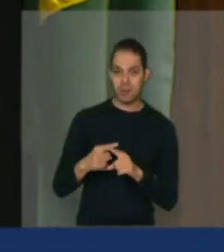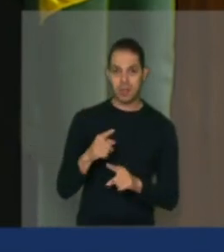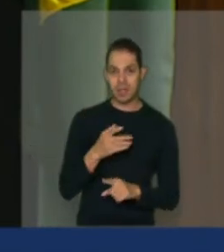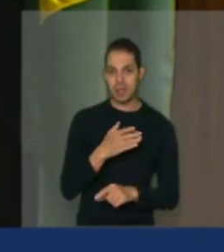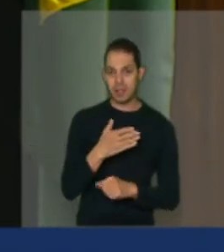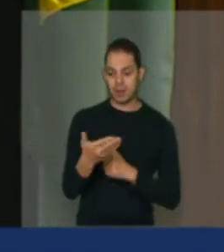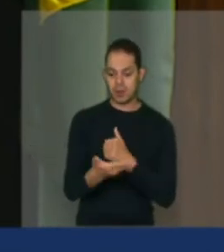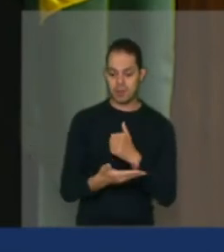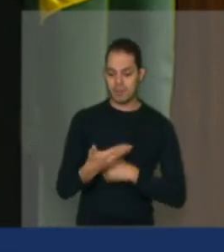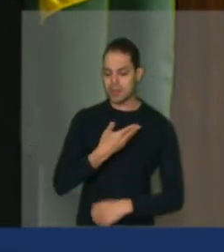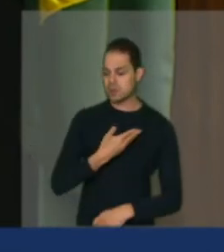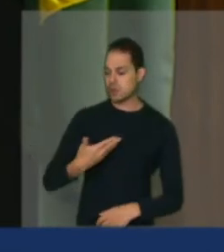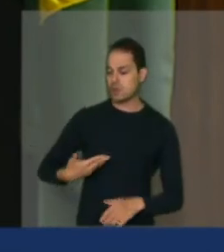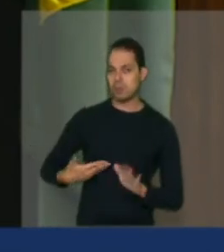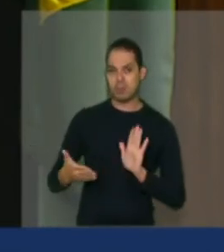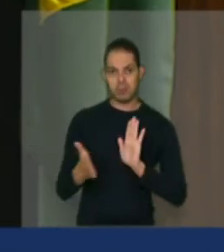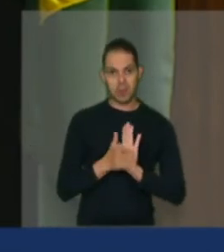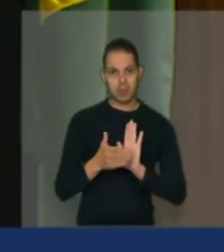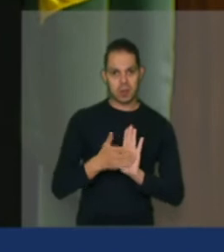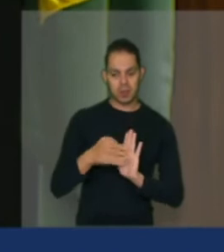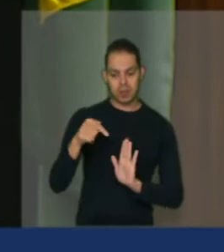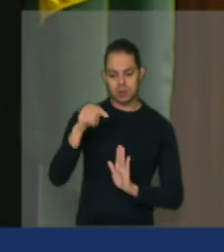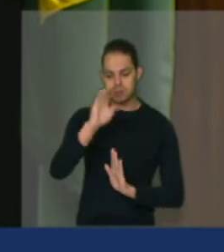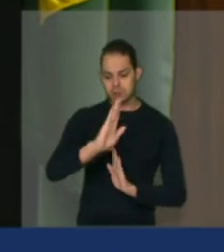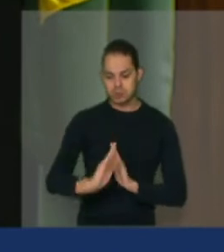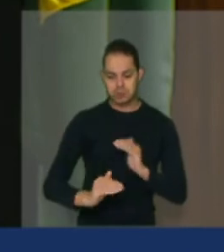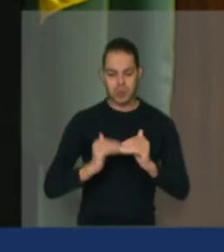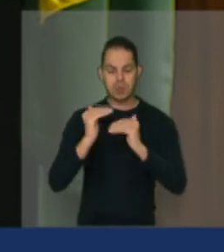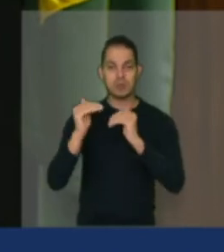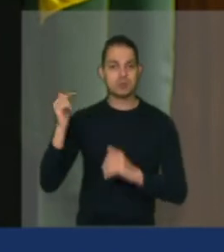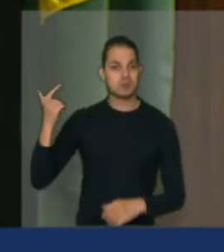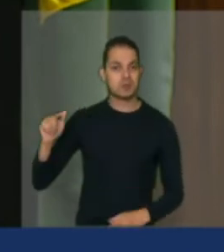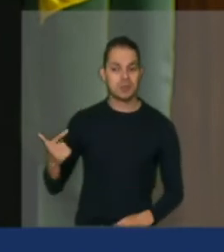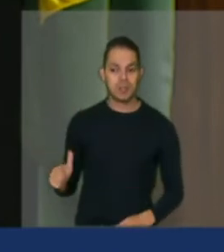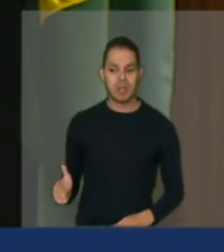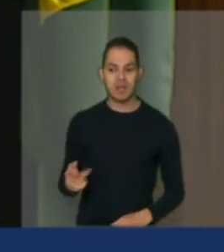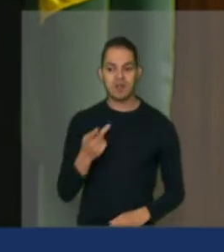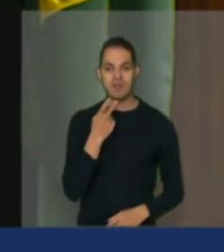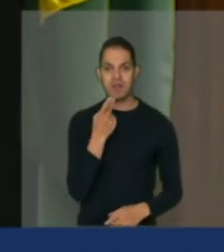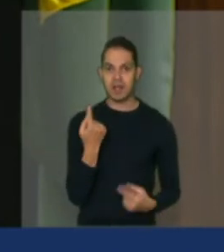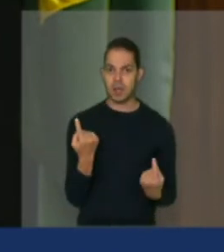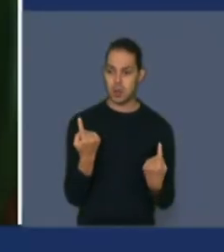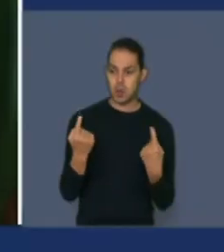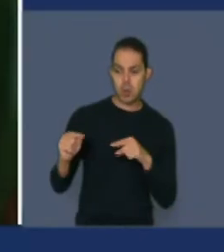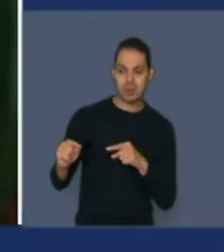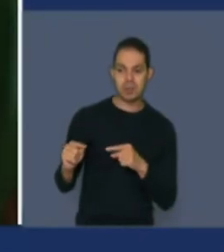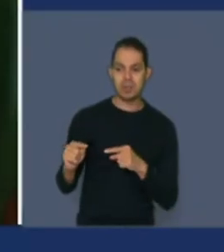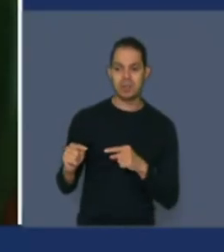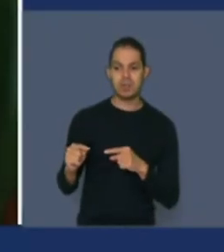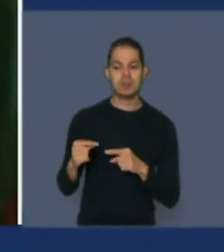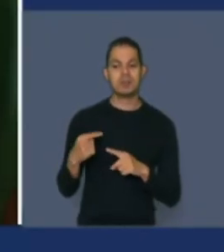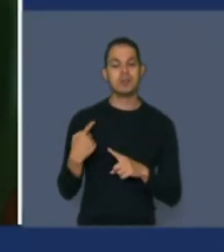NAÇÃO, NÃO TEM PROJETO PARA O BRASIL. E FALAR QUE QUEM É CONTRA PORQUE É CONTRA A DEMOCRACIA. QUEM É QUE QUER FECHAR O SUPREMO? QUEM É QUE